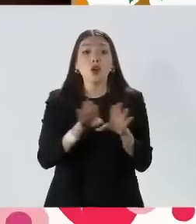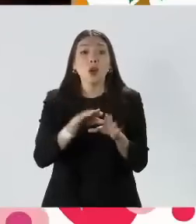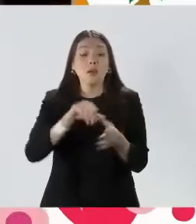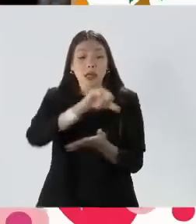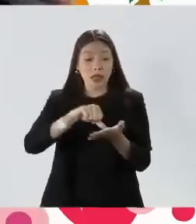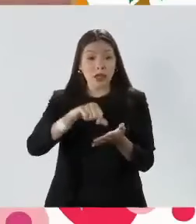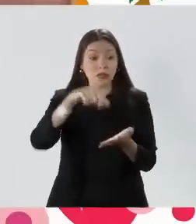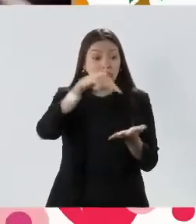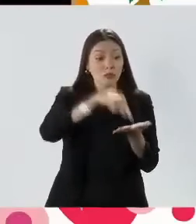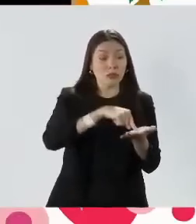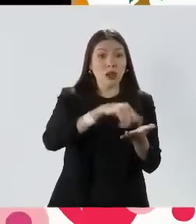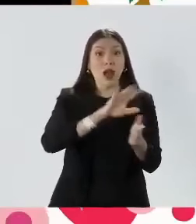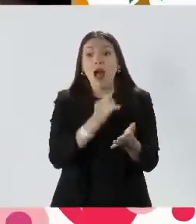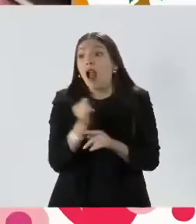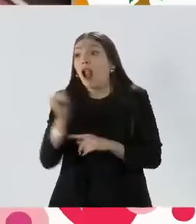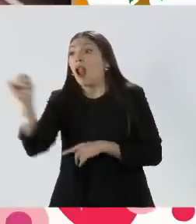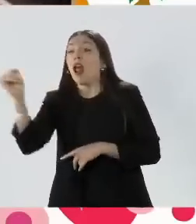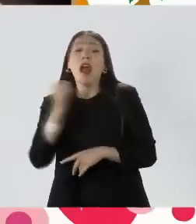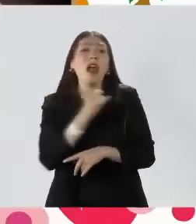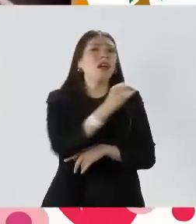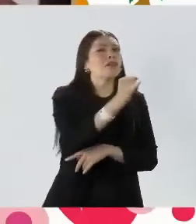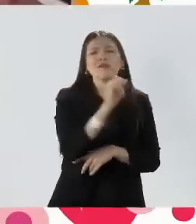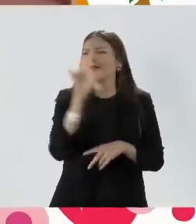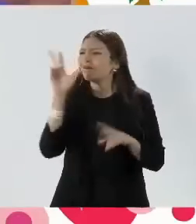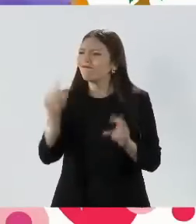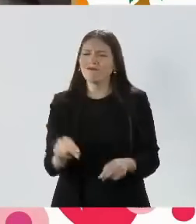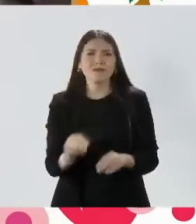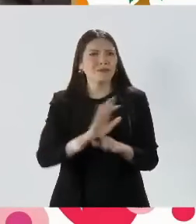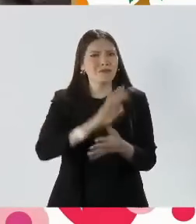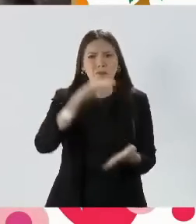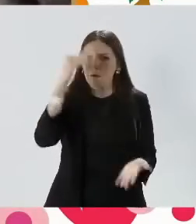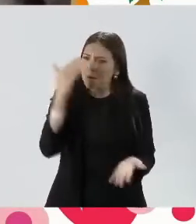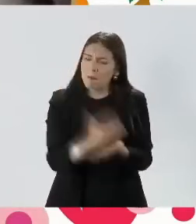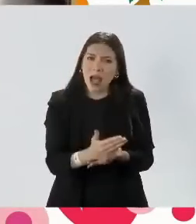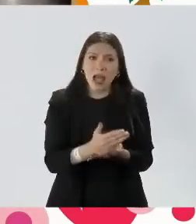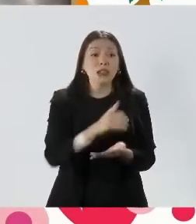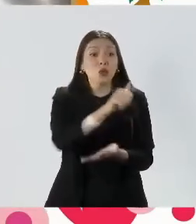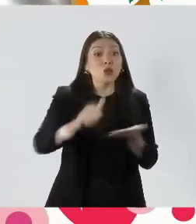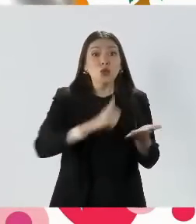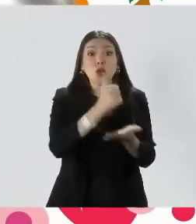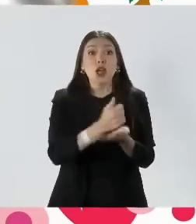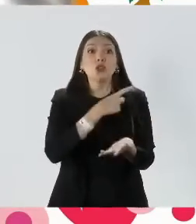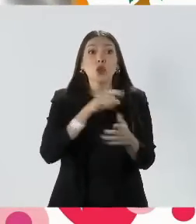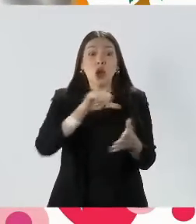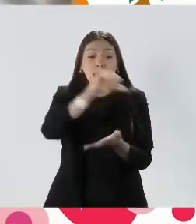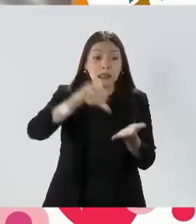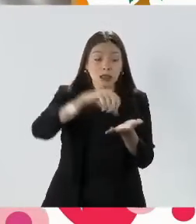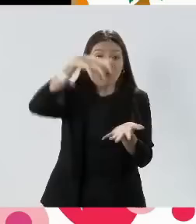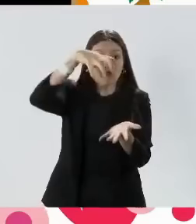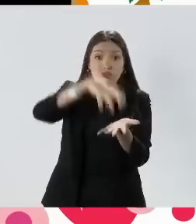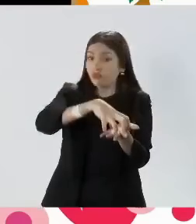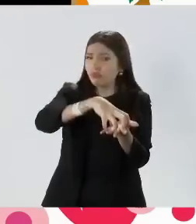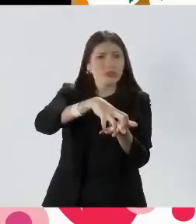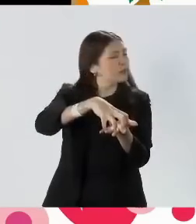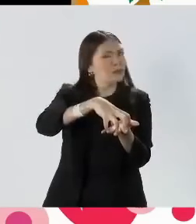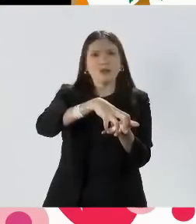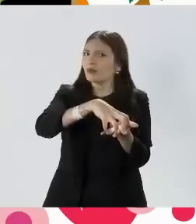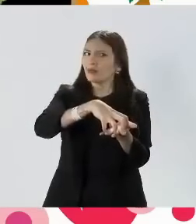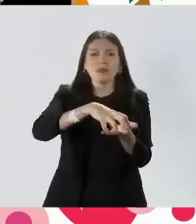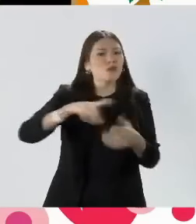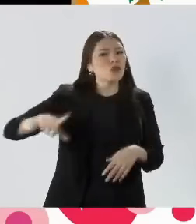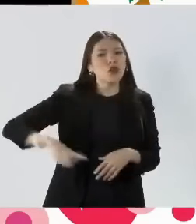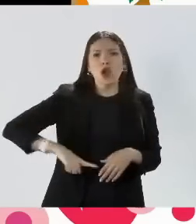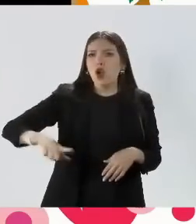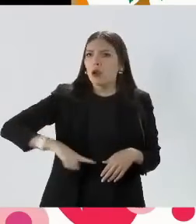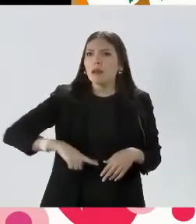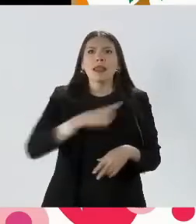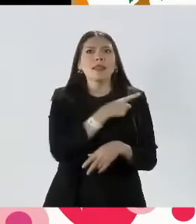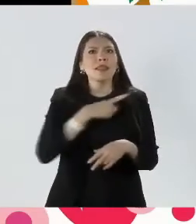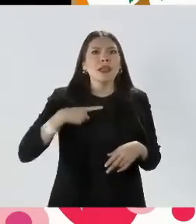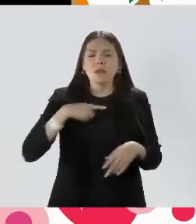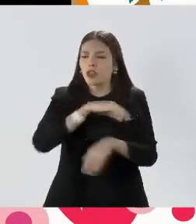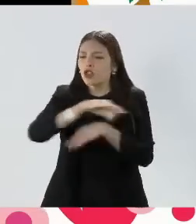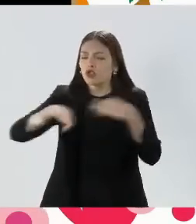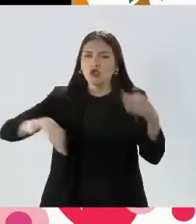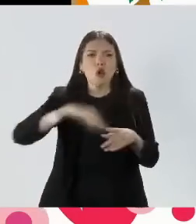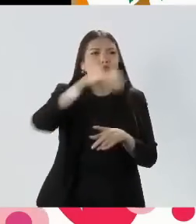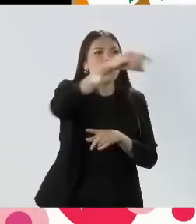centralista el gobierno no puede estar lejos de estar desplegado en todo el territorio de